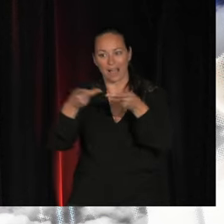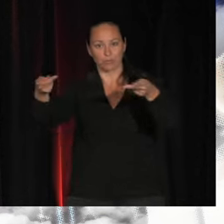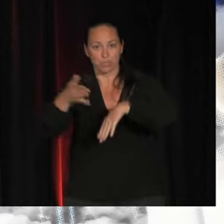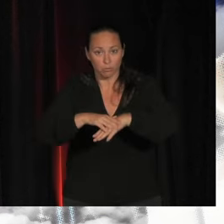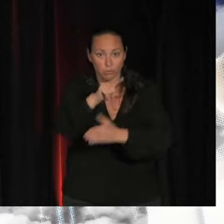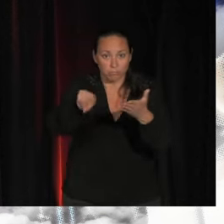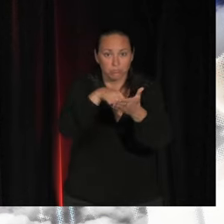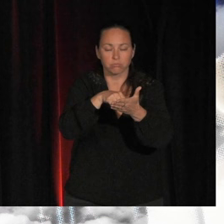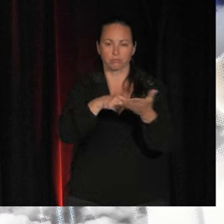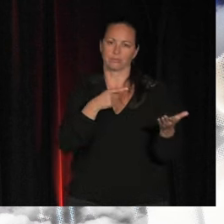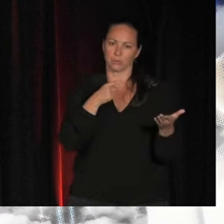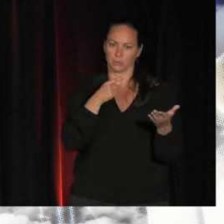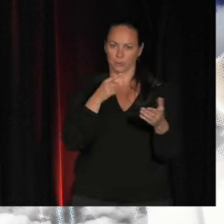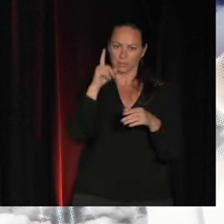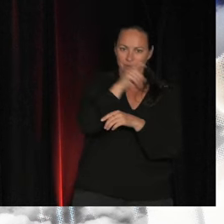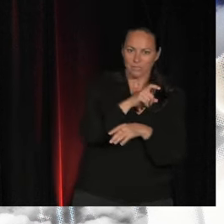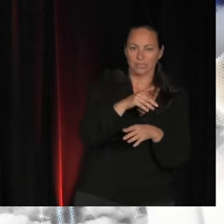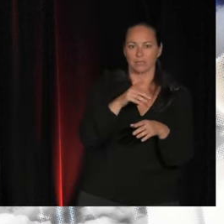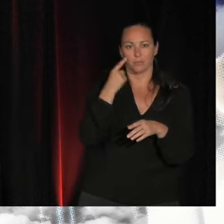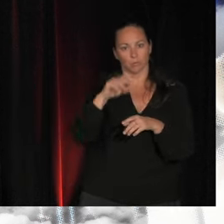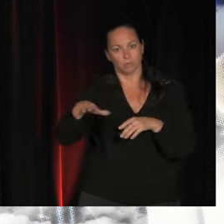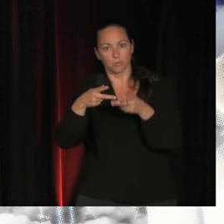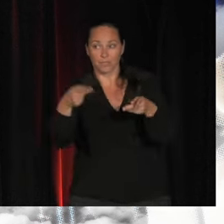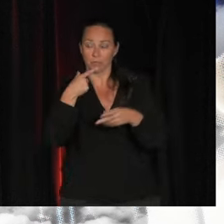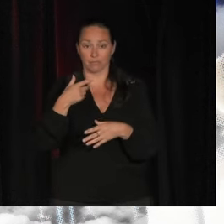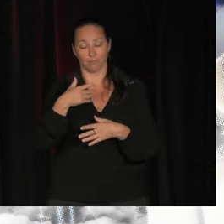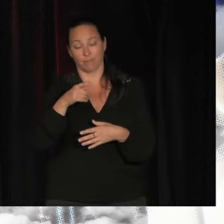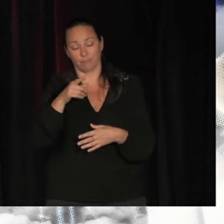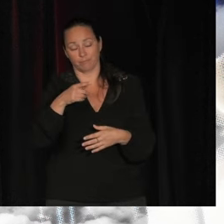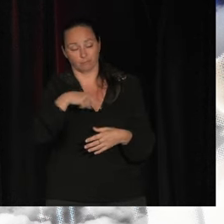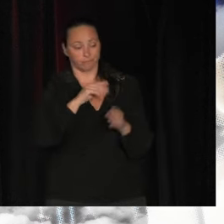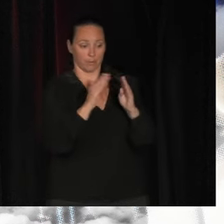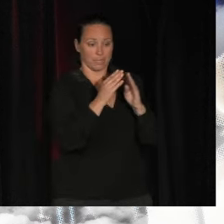médiatiques et en termes d'images de marque surtout parce que ça veut dire que tu acceptes d'admettre au public que tu t'es planté.